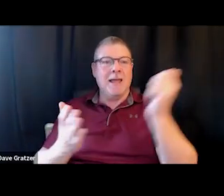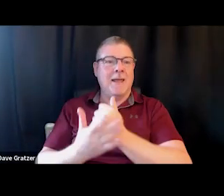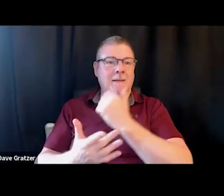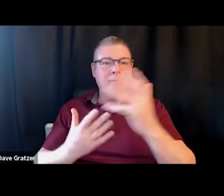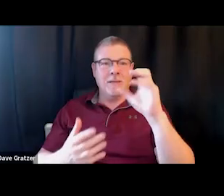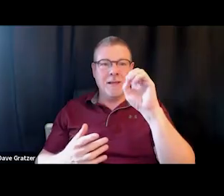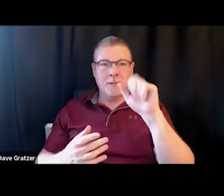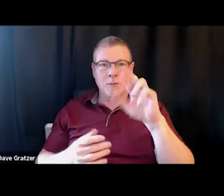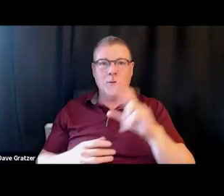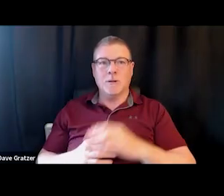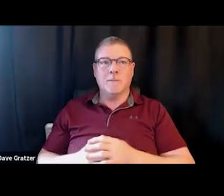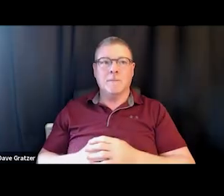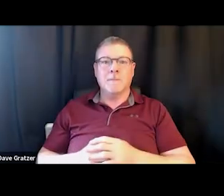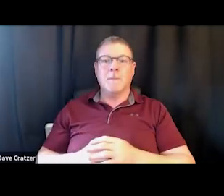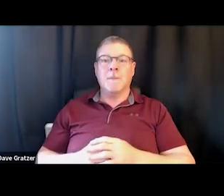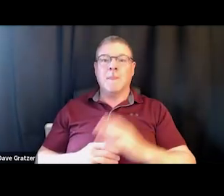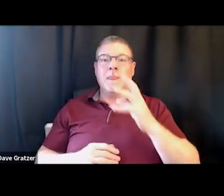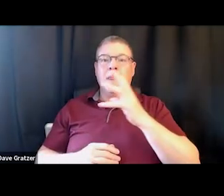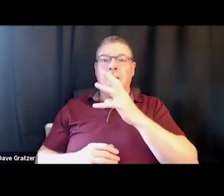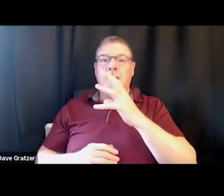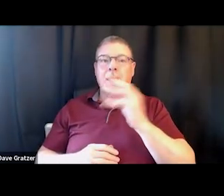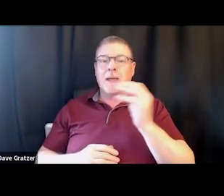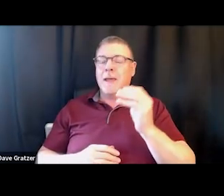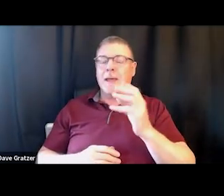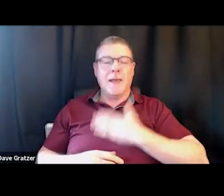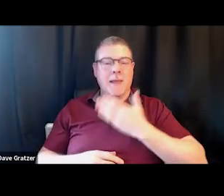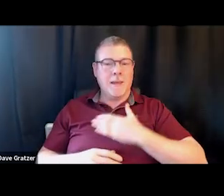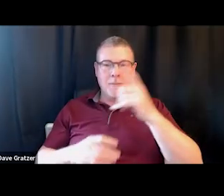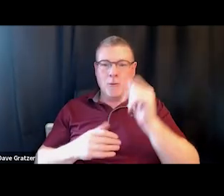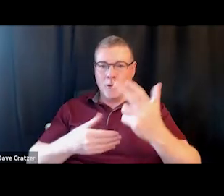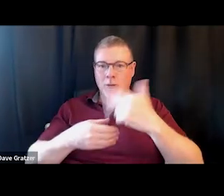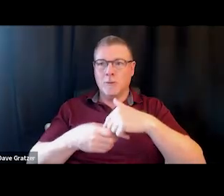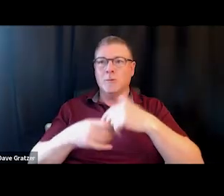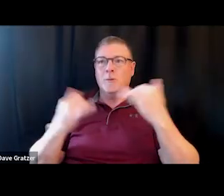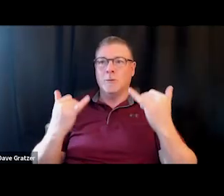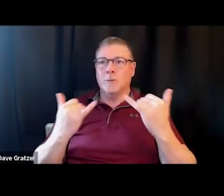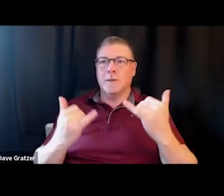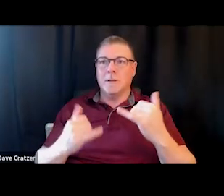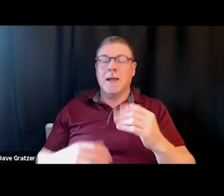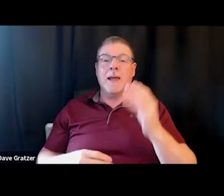Estamos muy contentos de que pudieran unirse a nosotros hoy. En nombre del centro de asistencia técnica,